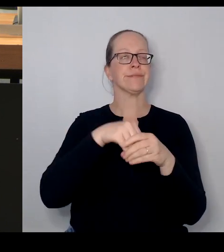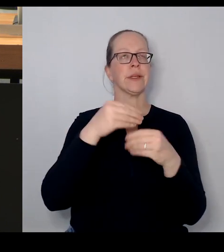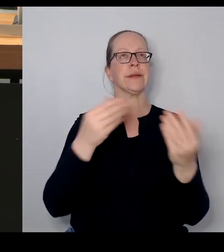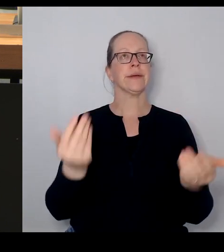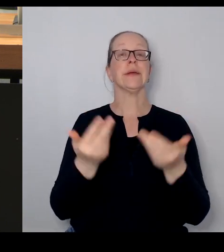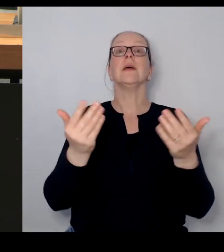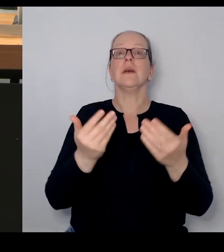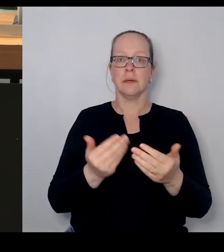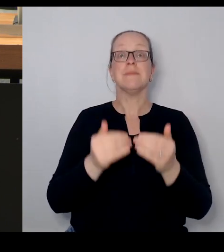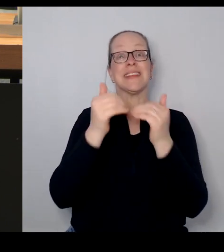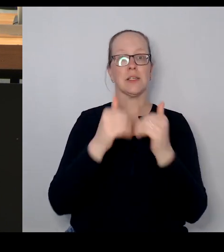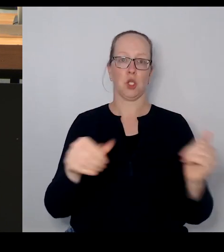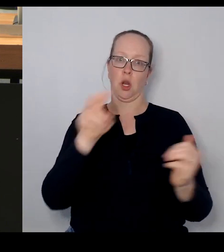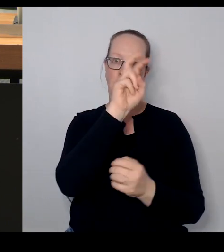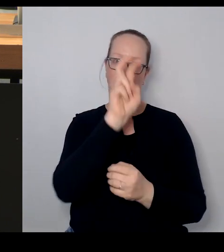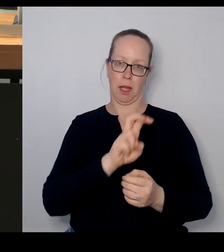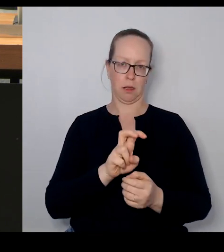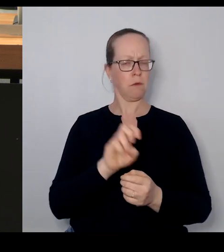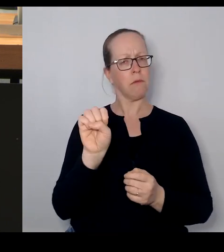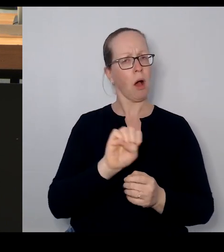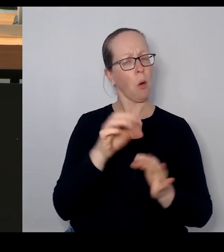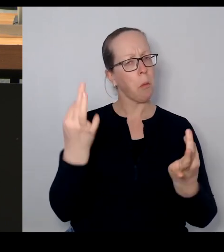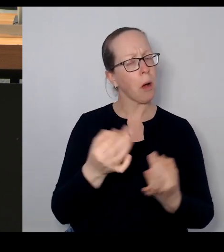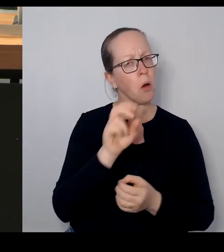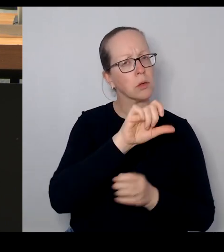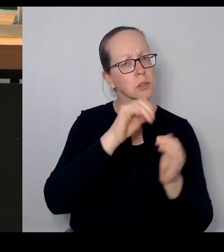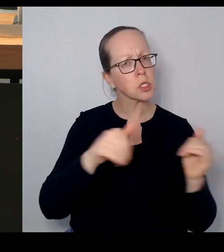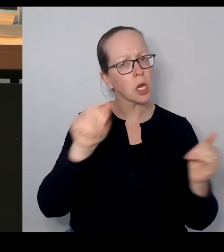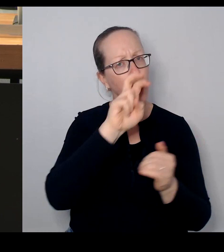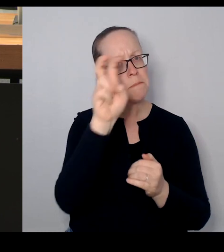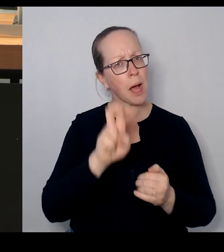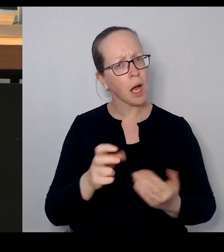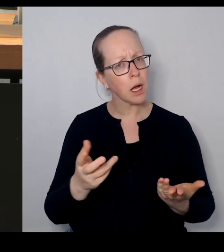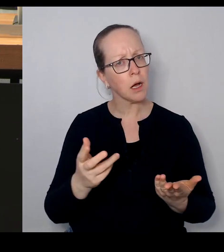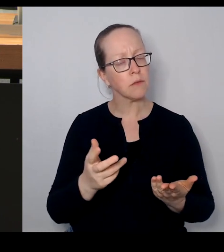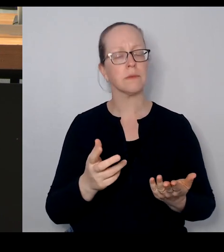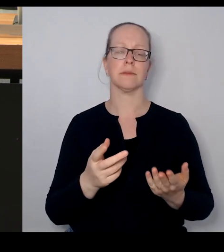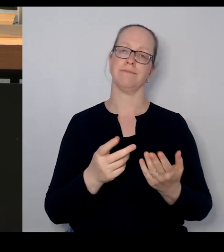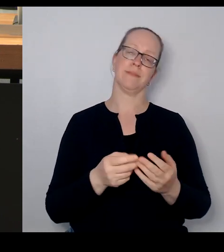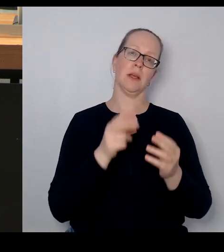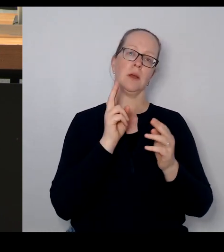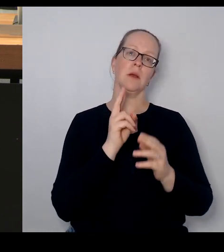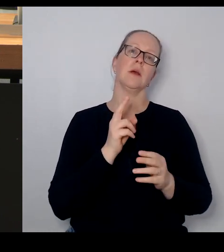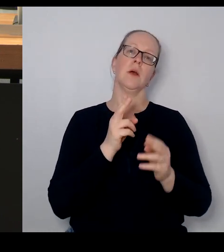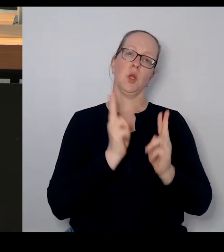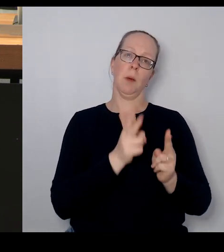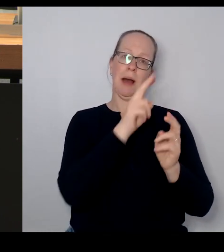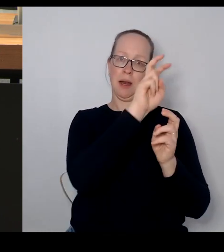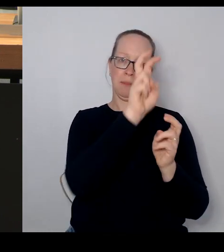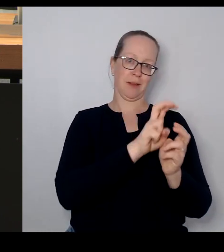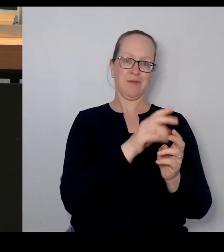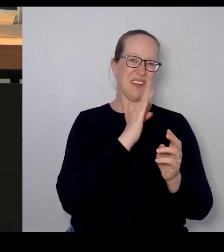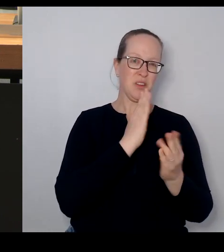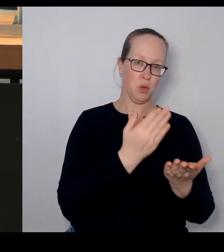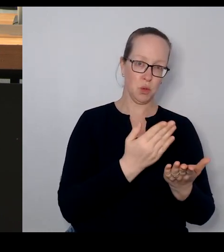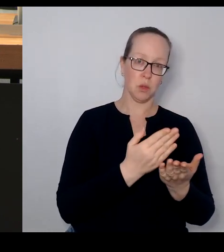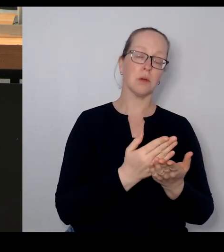Weil man anders nicht klarkommt Und da müssen wir vielleicht mal den Blick auch ein bisschen auf den Senat hier richten. Die 20.000 Wohnungen pro Jahr, die